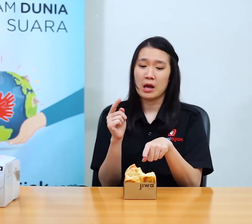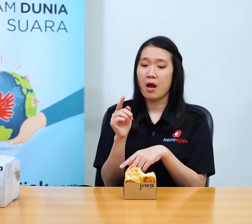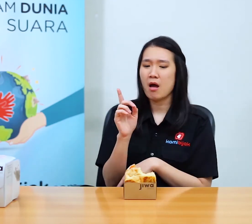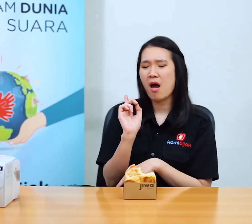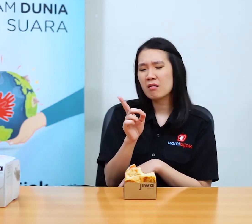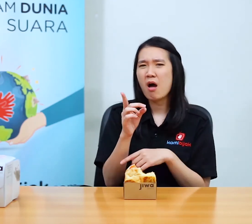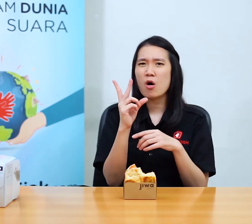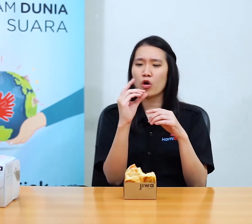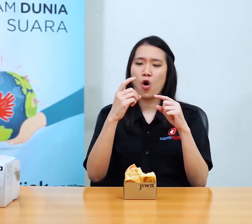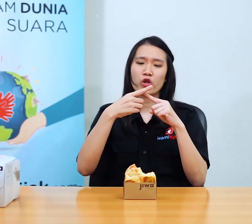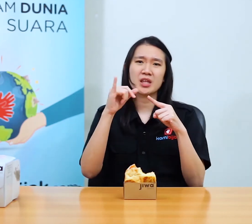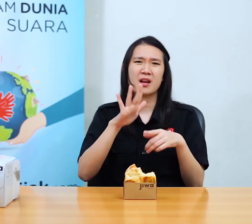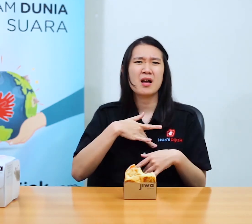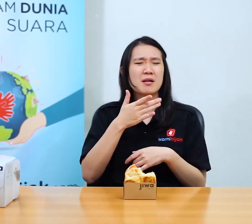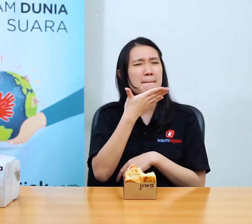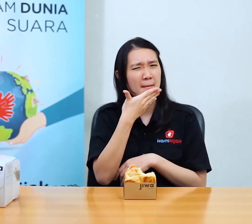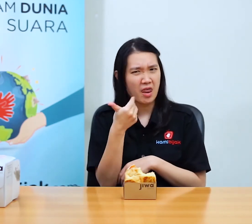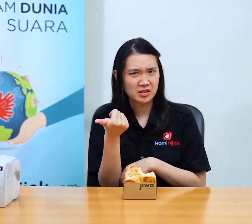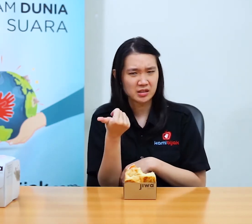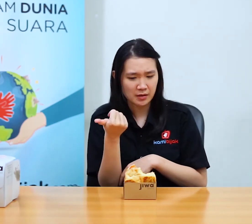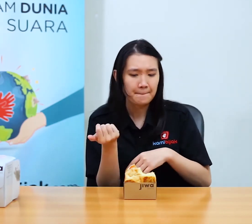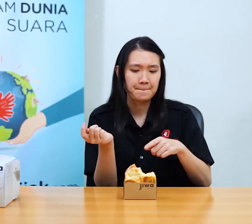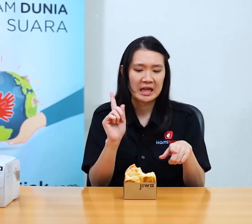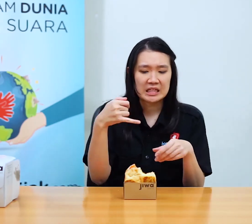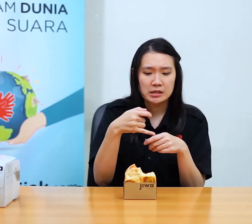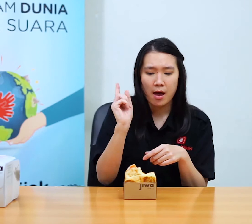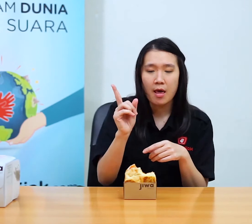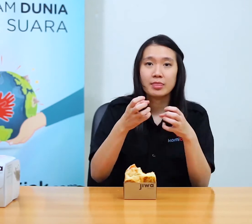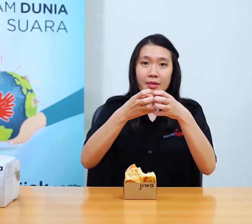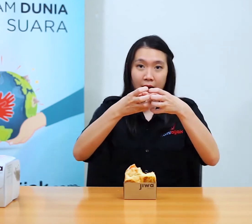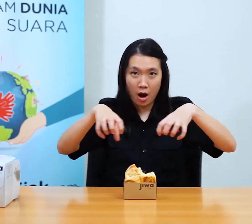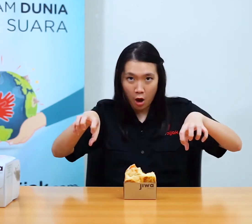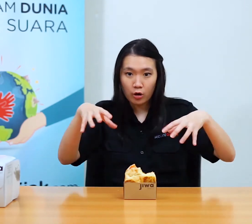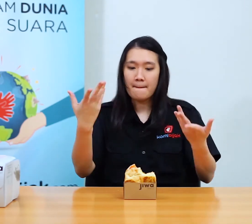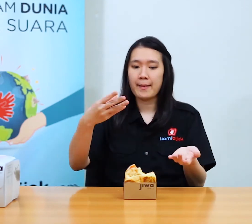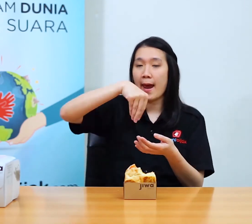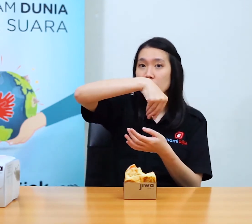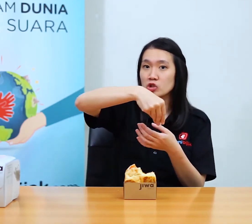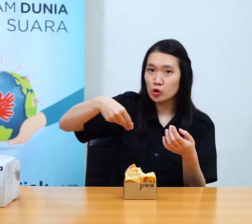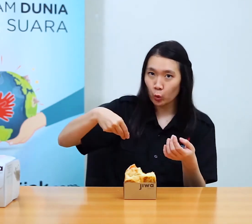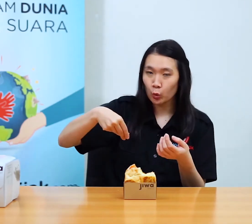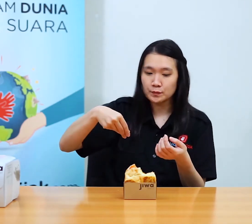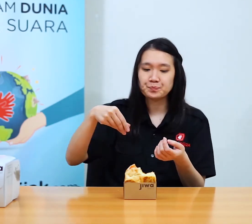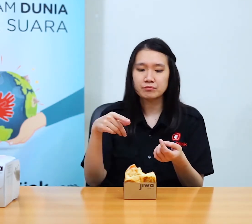Ini roti rasanya manis, isinya telur dan keju.